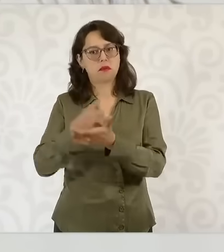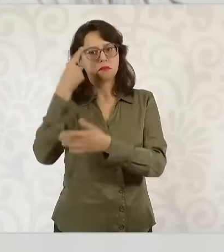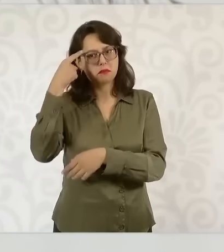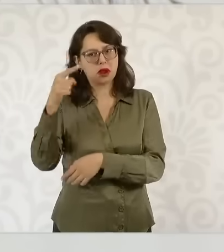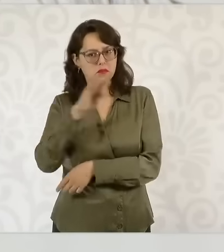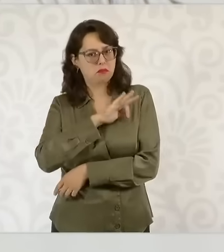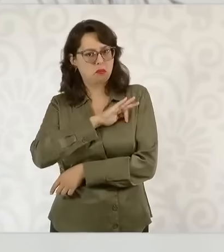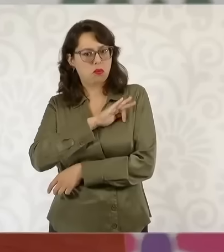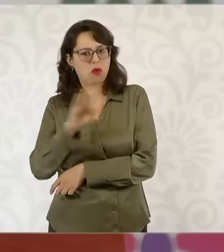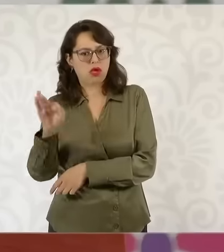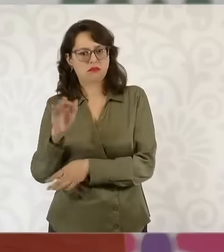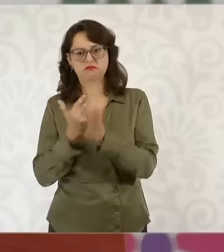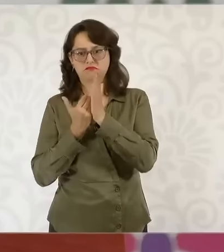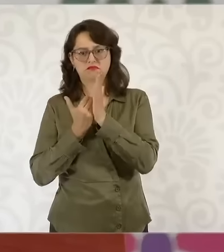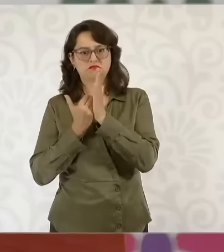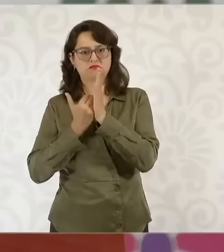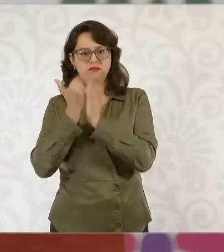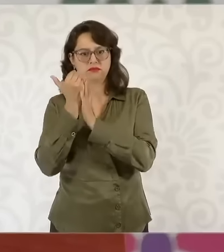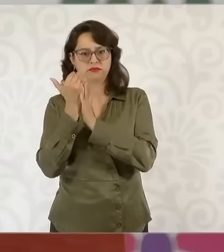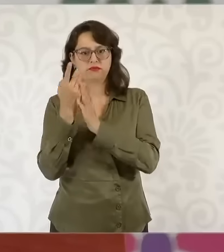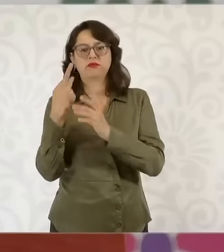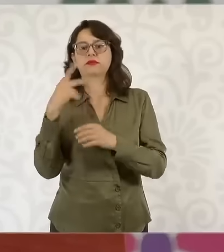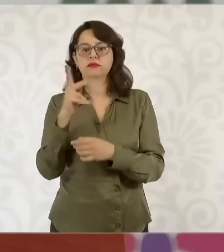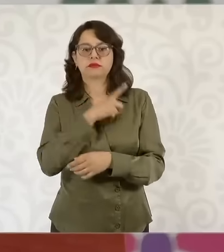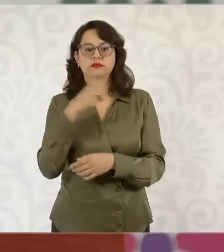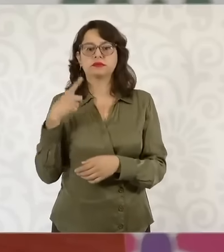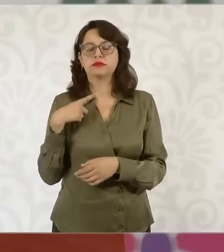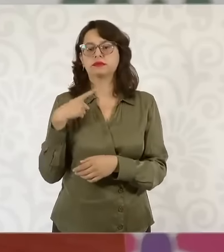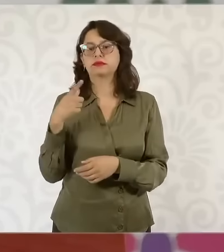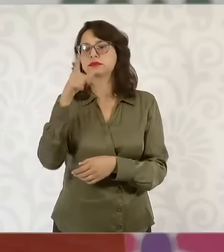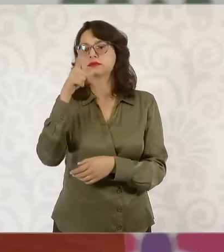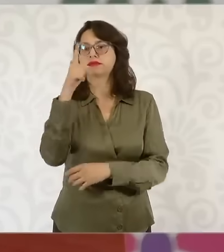Lo que buscamos es que la mayoría de eso sea con fuentes renovables de energía. Entonces,